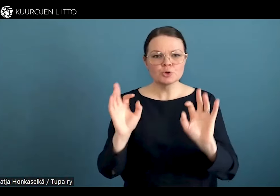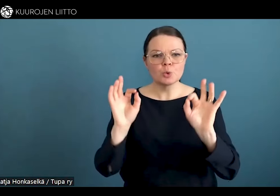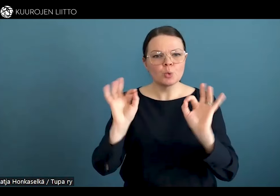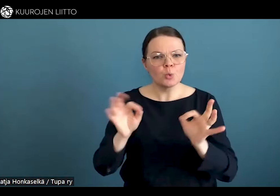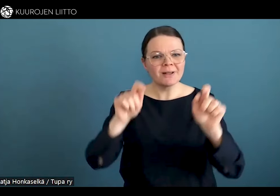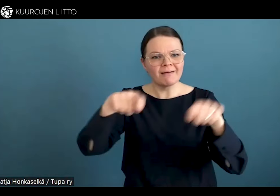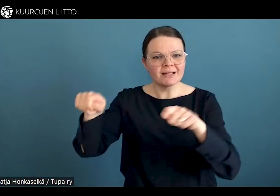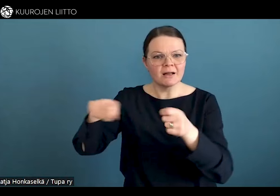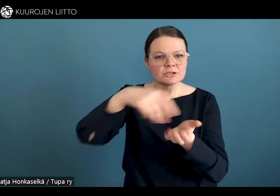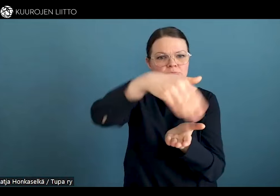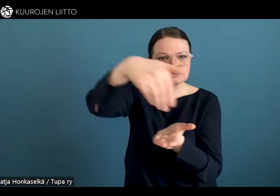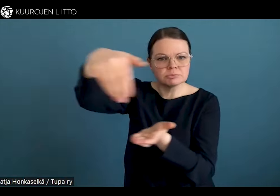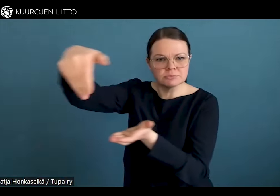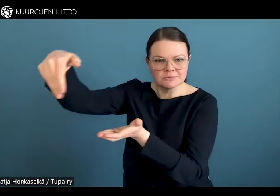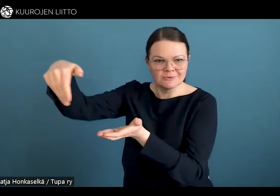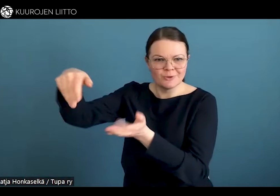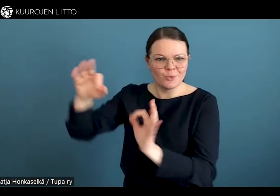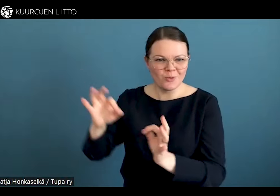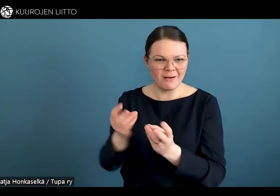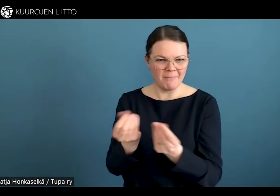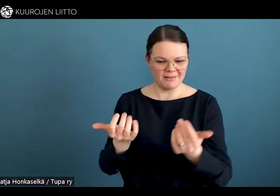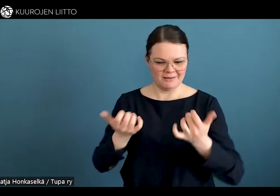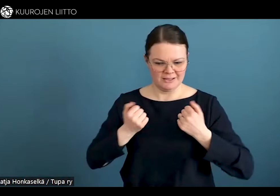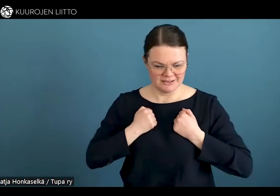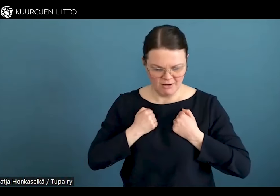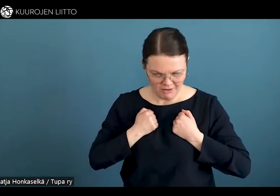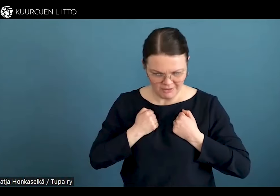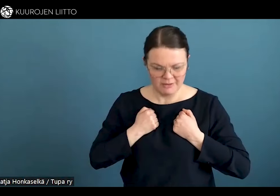kuinka niiden esittämä materiaali on alun perin kerätty.